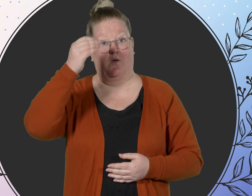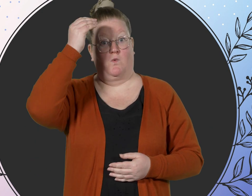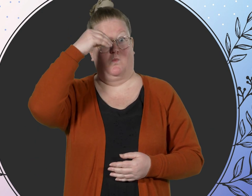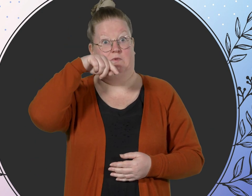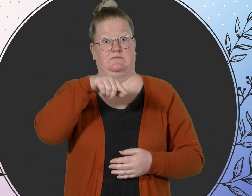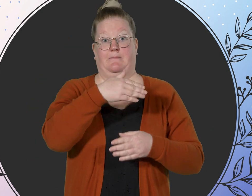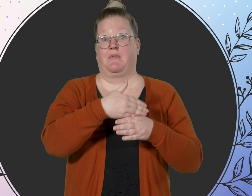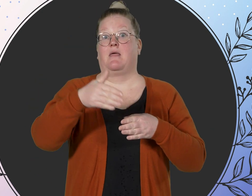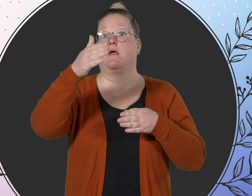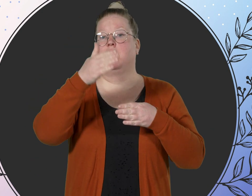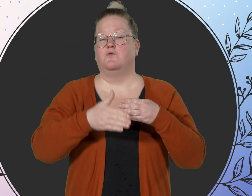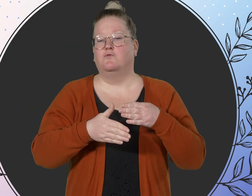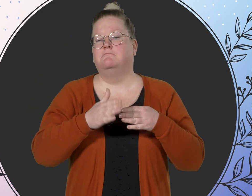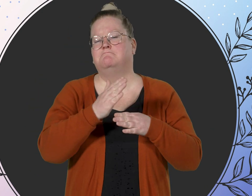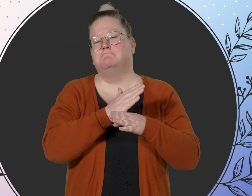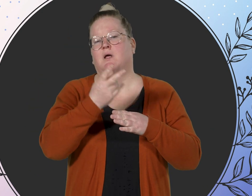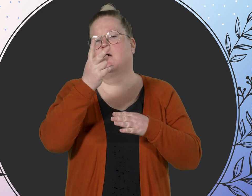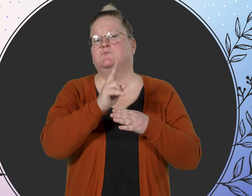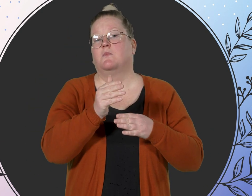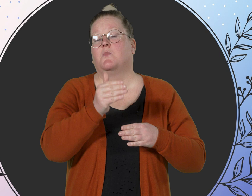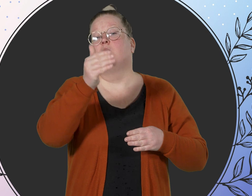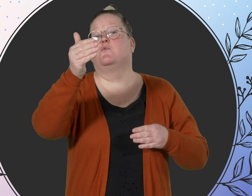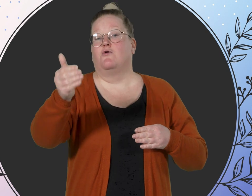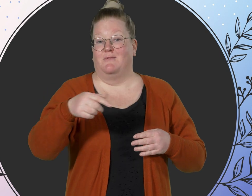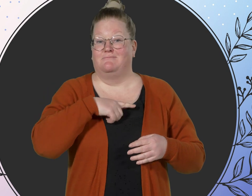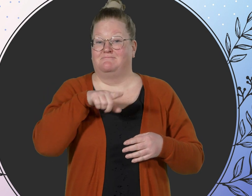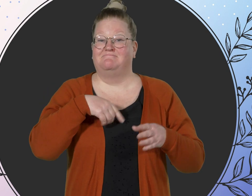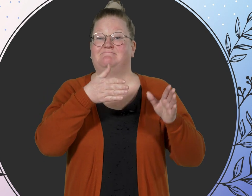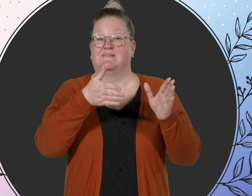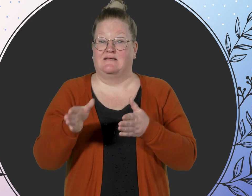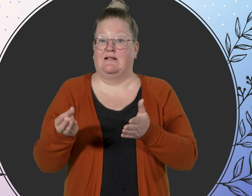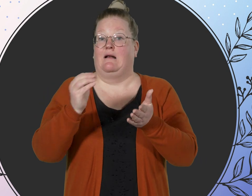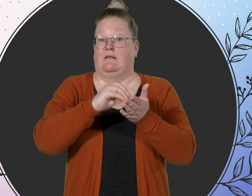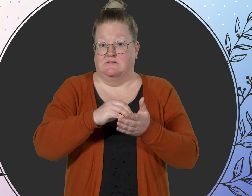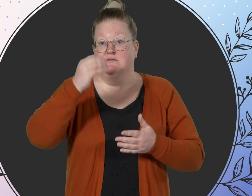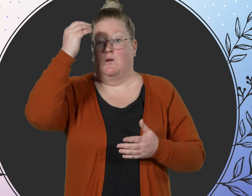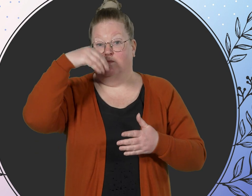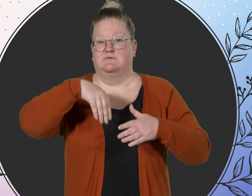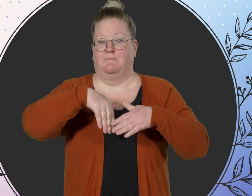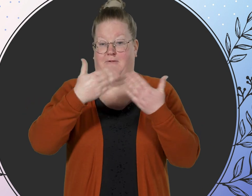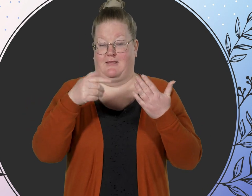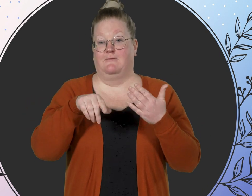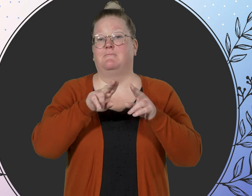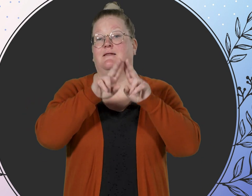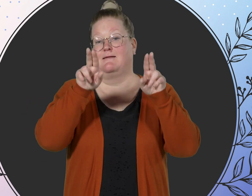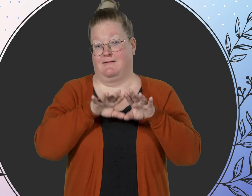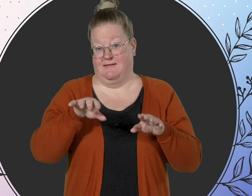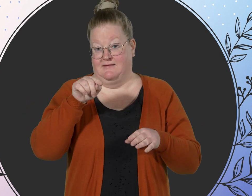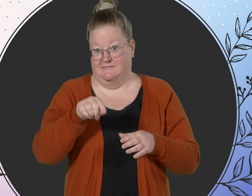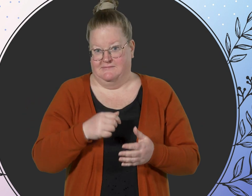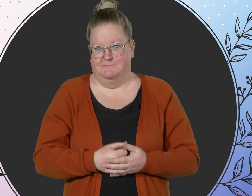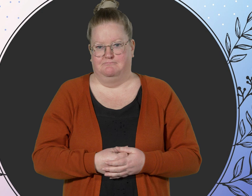Noin kahden kuukauden kuluttua kurssin päättymisestä järjestämme avokurssipäivän netissä.